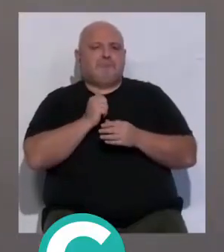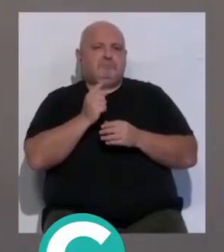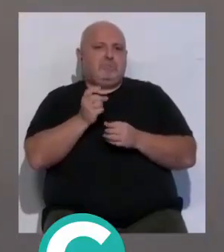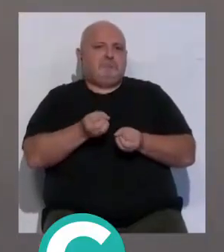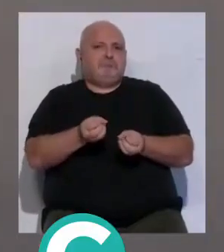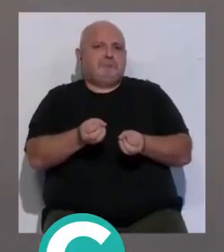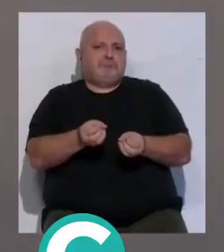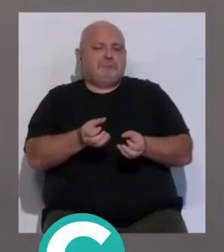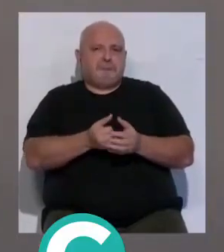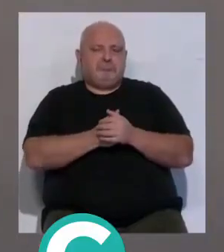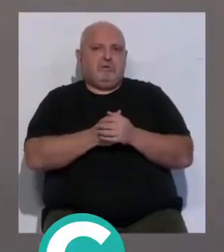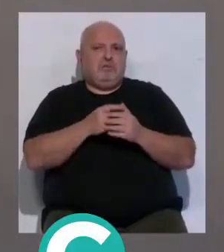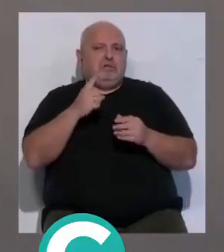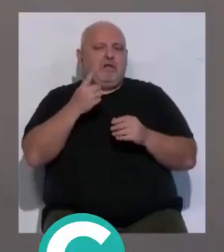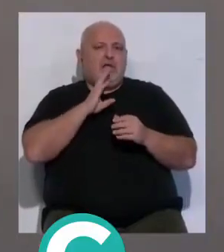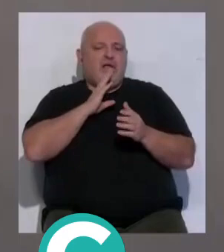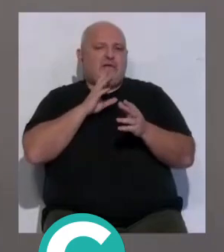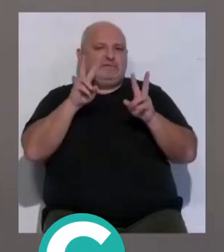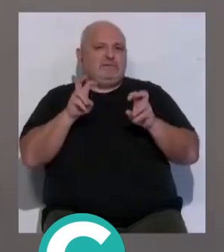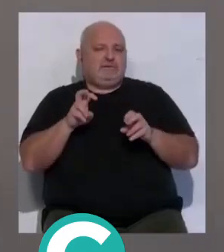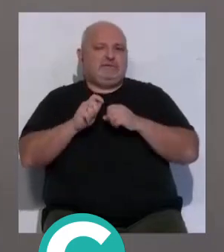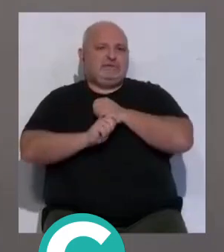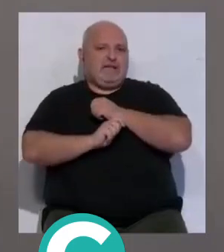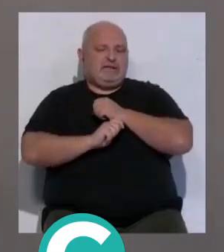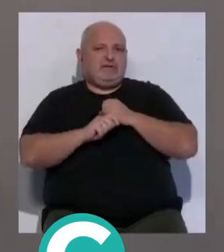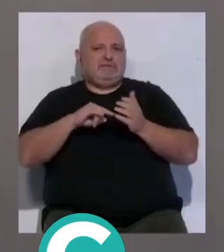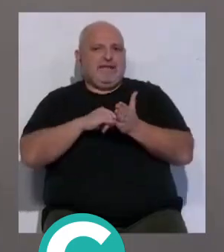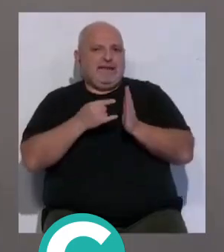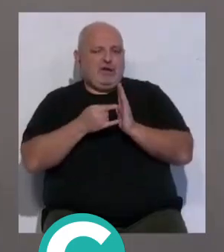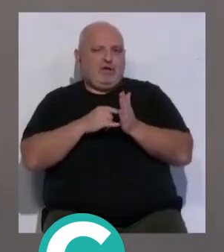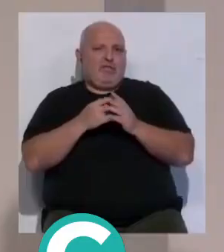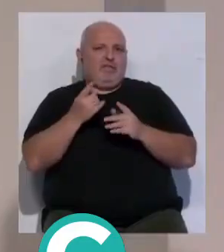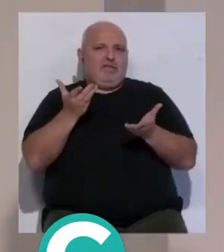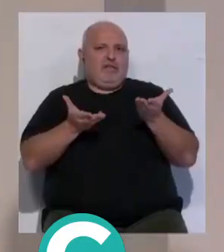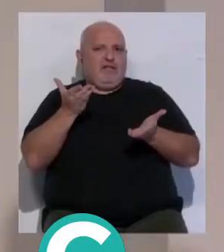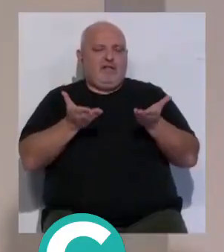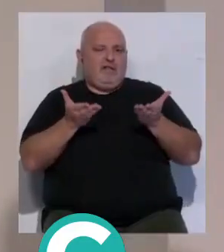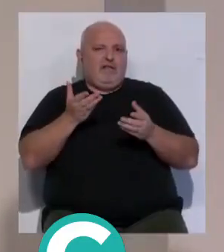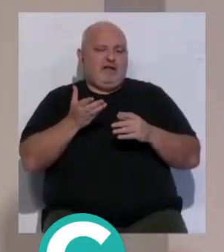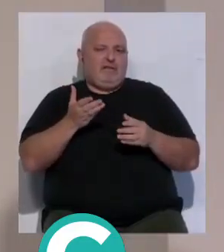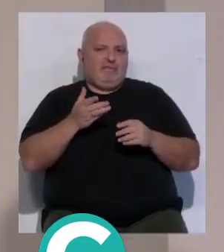una lección primero en el tema táctico técnico y las diferentes variantes que te puede ofrecer